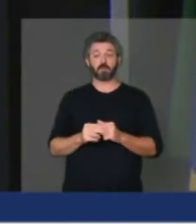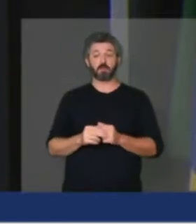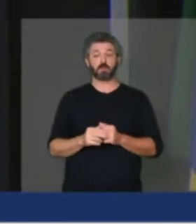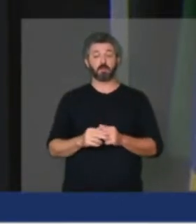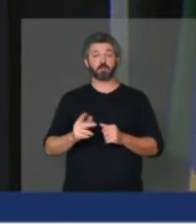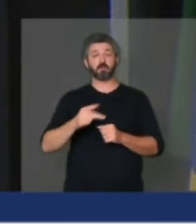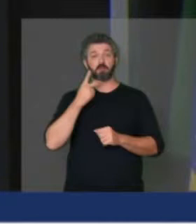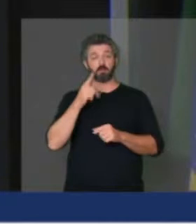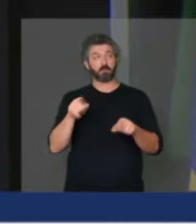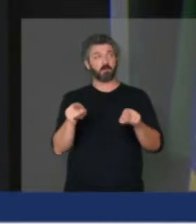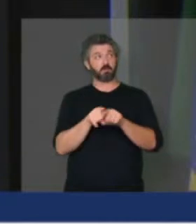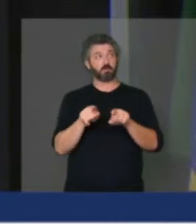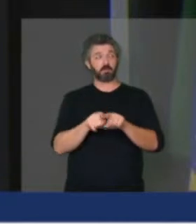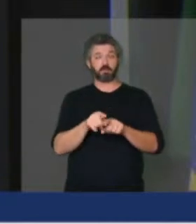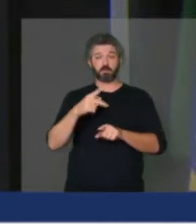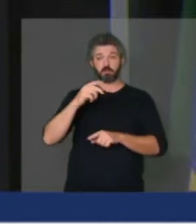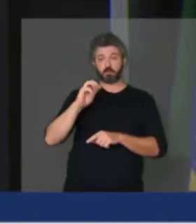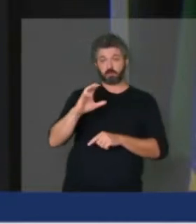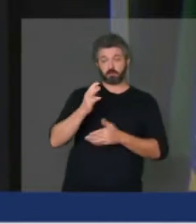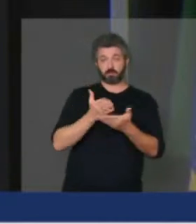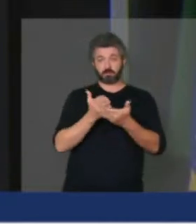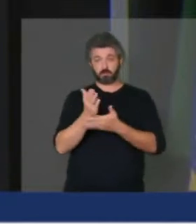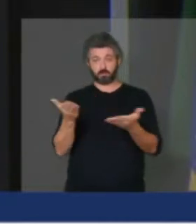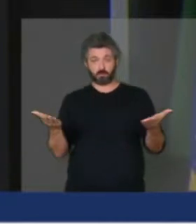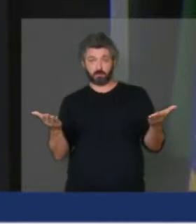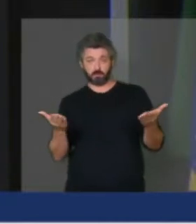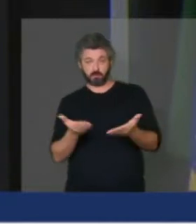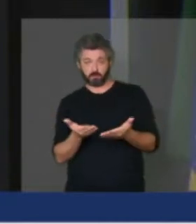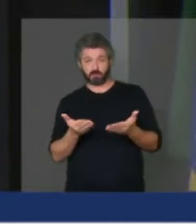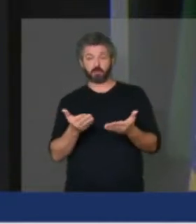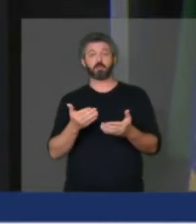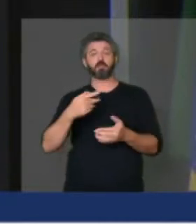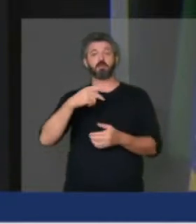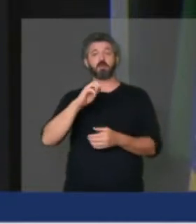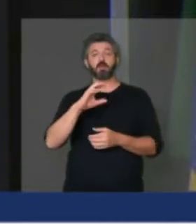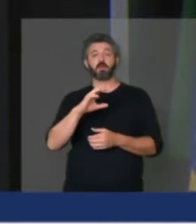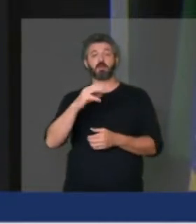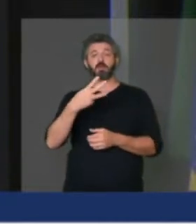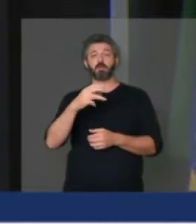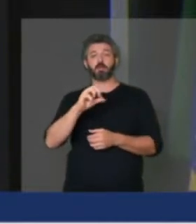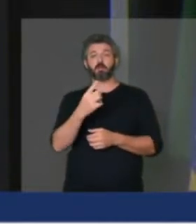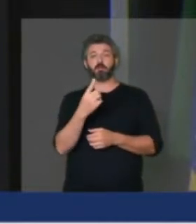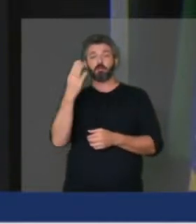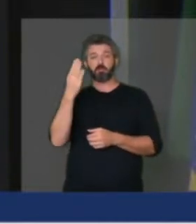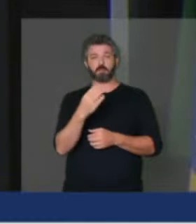NÓS APROVAMOS HOJE. A PEC 397, PARABENIZAR... TODO ESSE PLENÁRIO... QUASE QUE UNANIMIDADE, TIVEMOS APENAS...